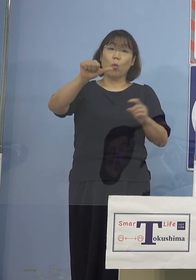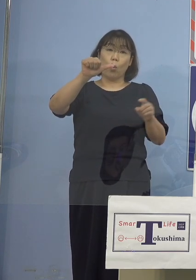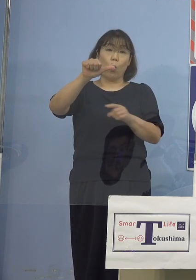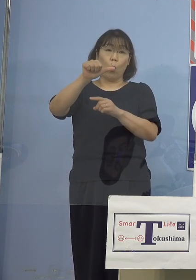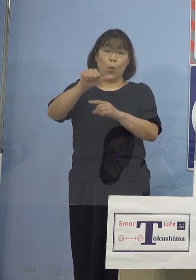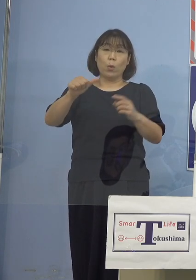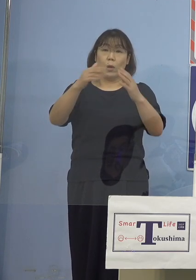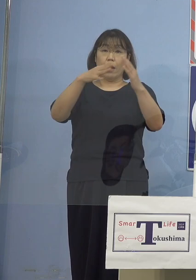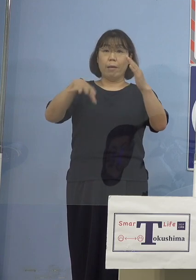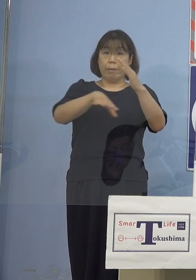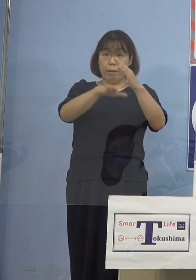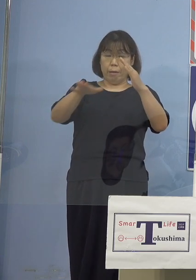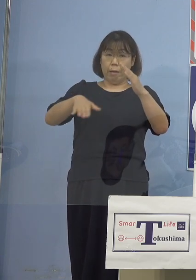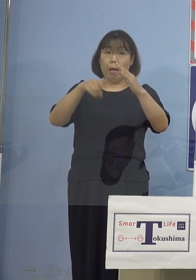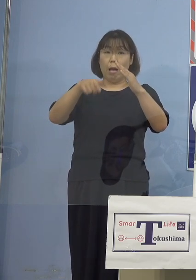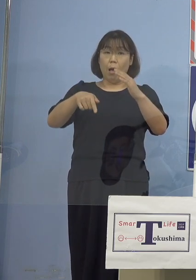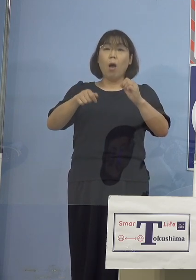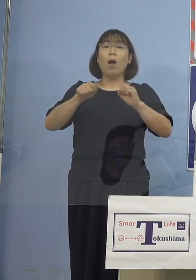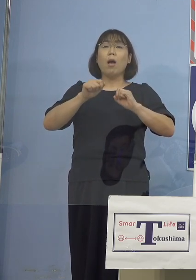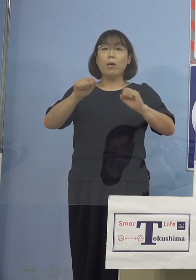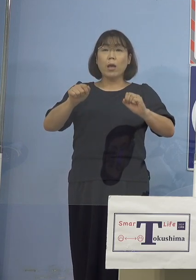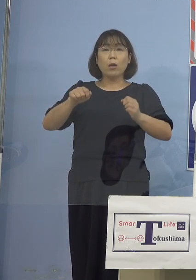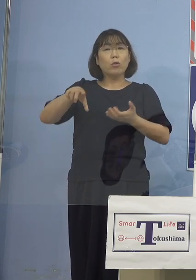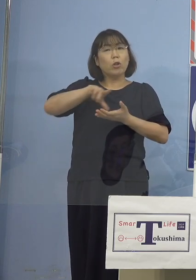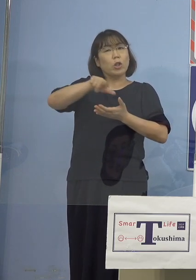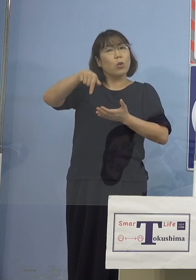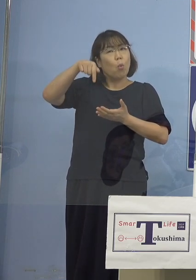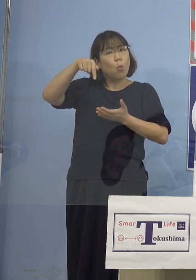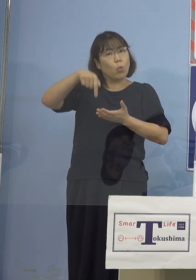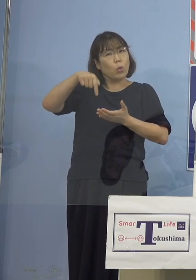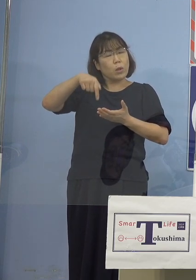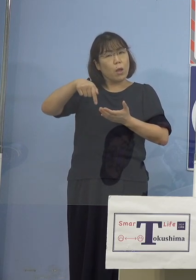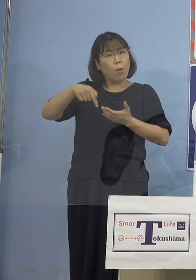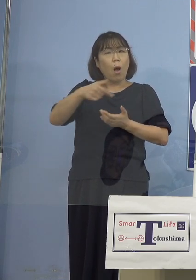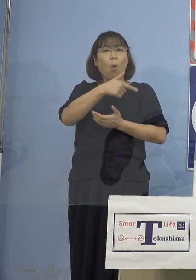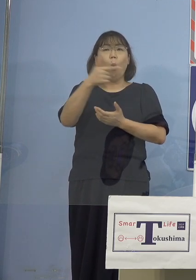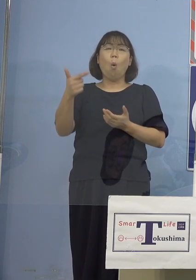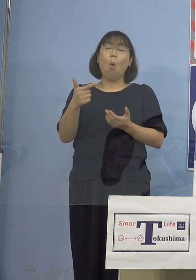新たな地方としては大きなイベント ということでありますので